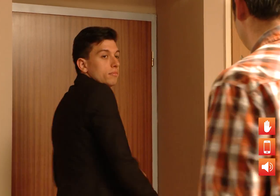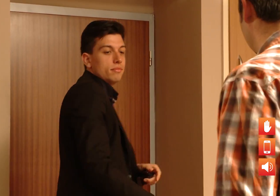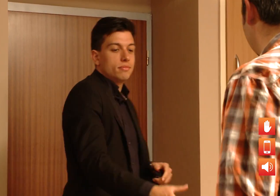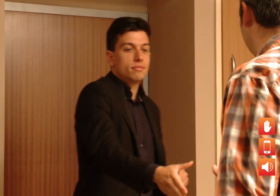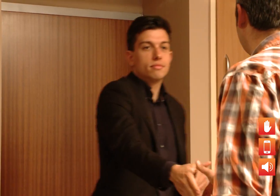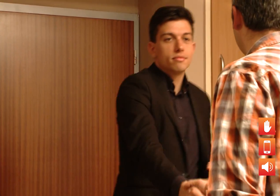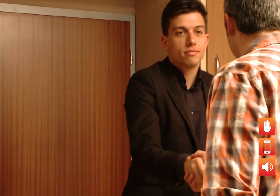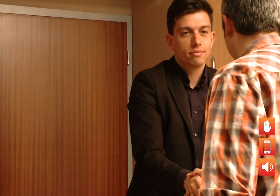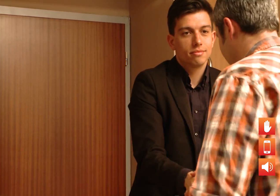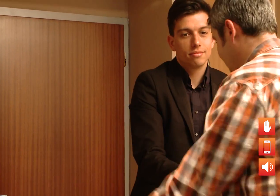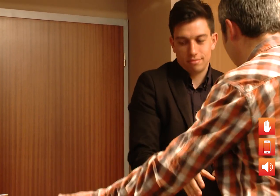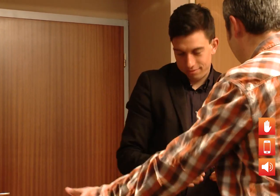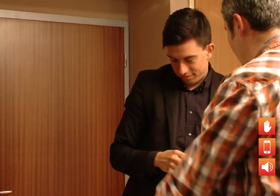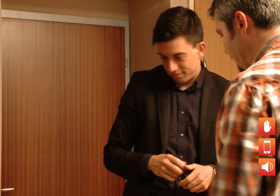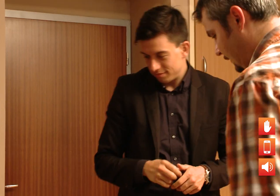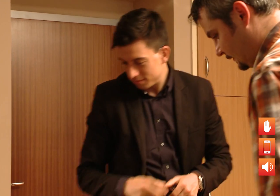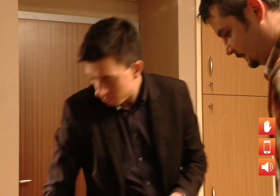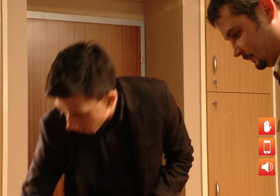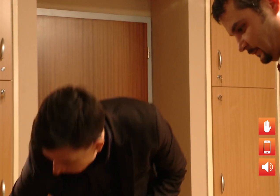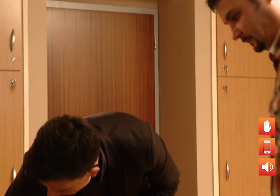Székely Lajos vagyok. Foglaljon helyet.